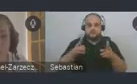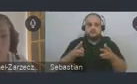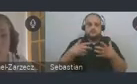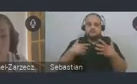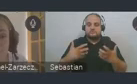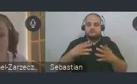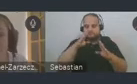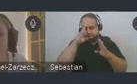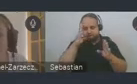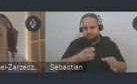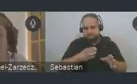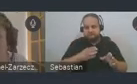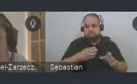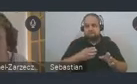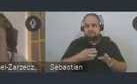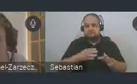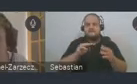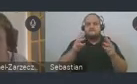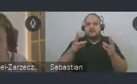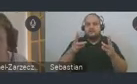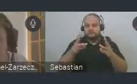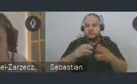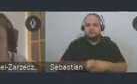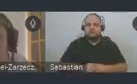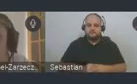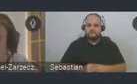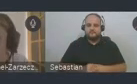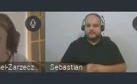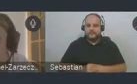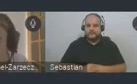żebyśmy skupili się na warsztatach. I zaczniemy sobie od tematów.